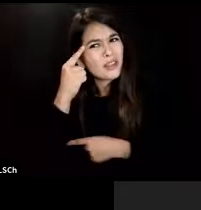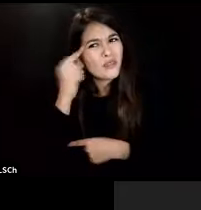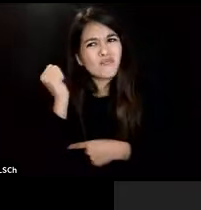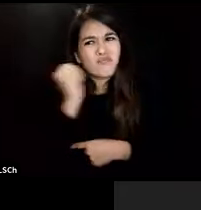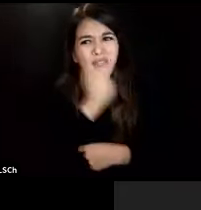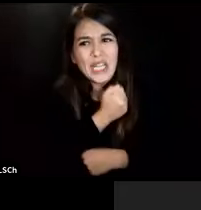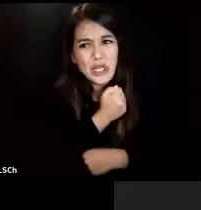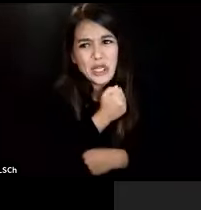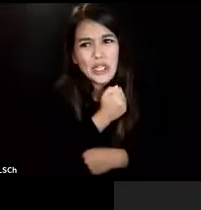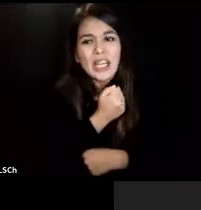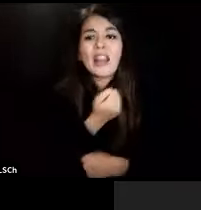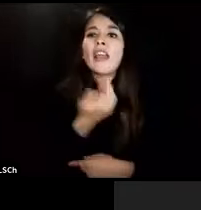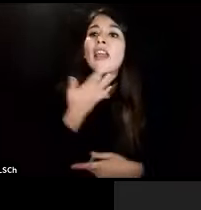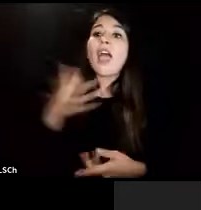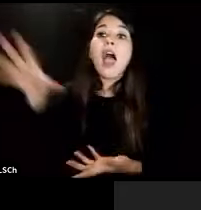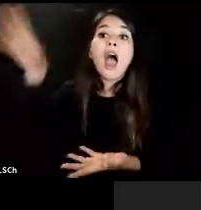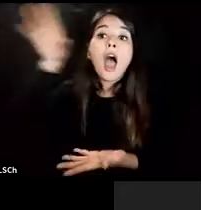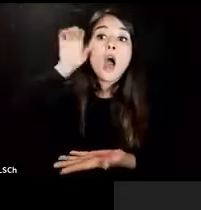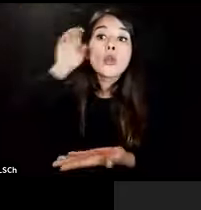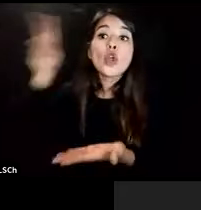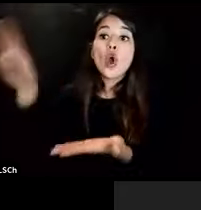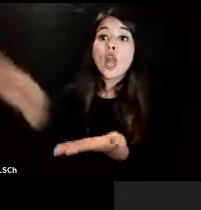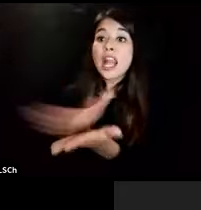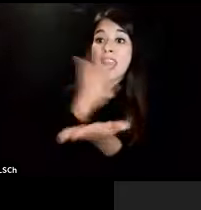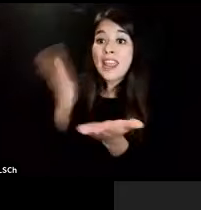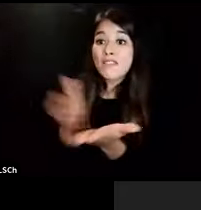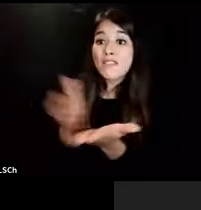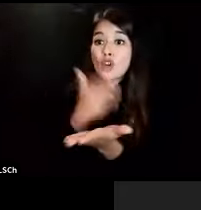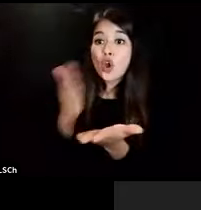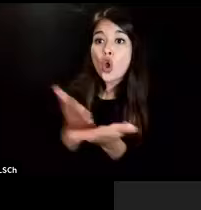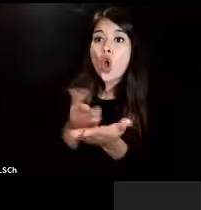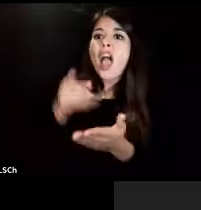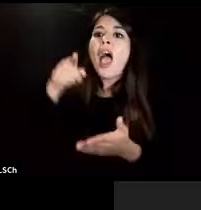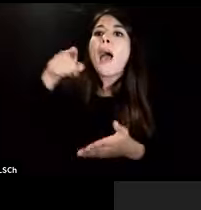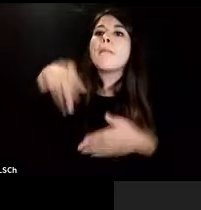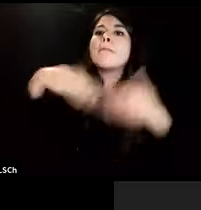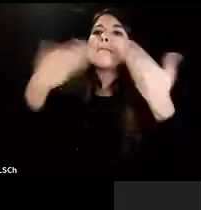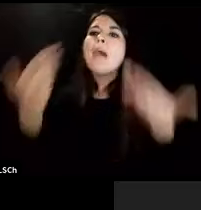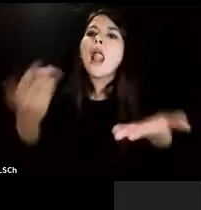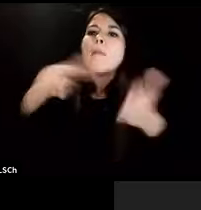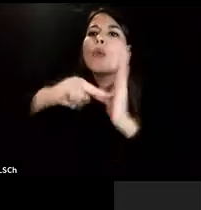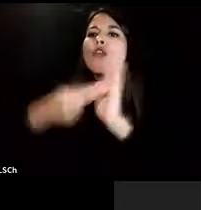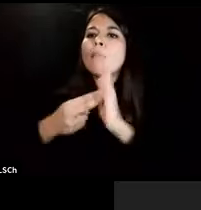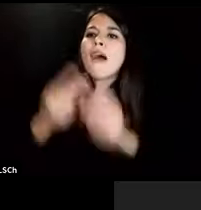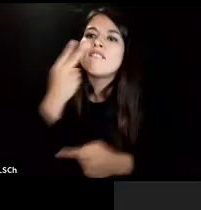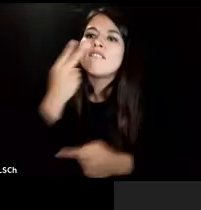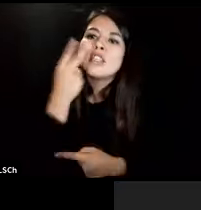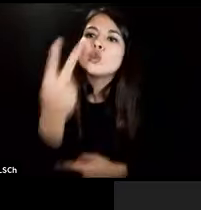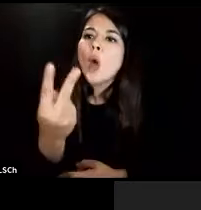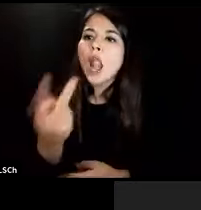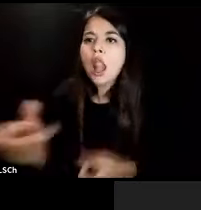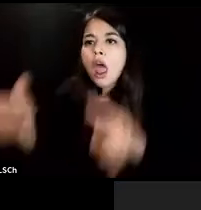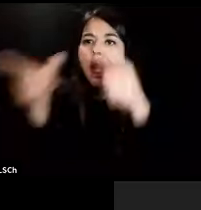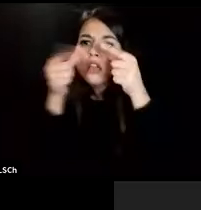de que los audiolibros existen en relación a una dificultad para ver. Que están relacionados con una cierta discapacidad